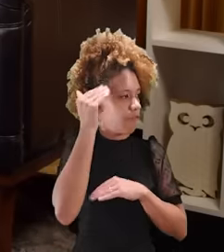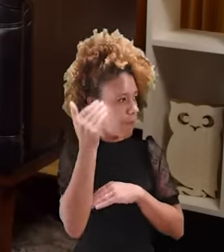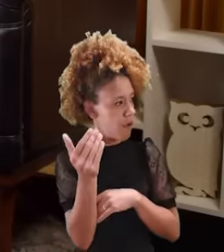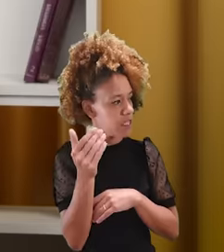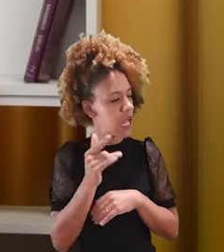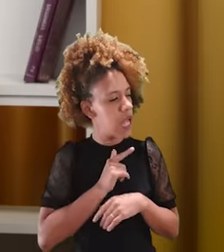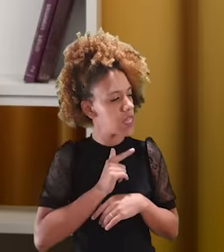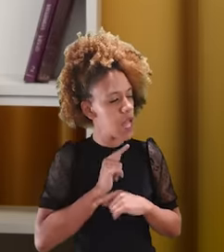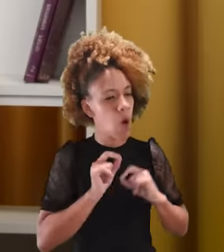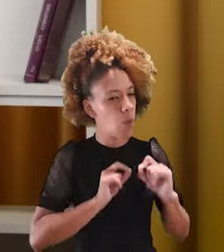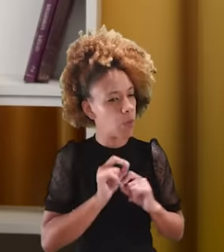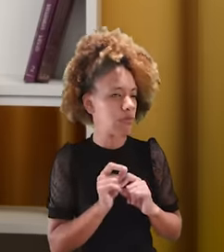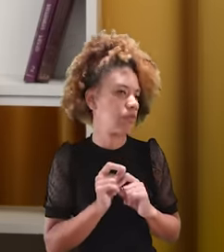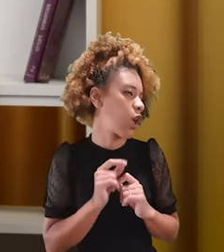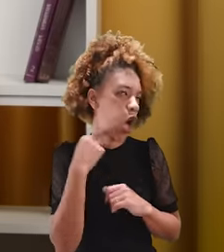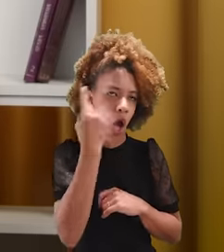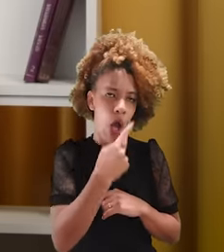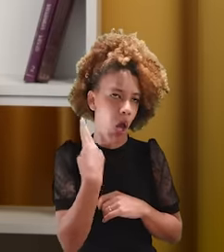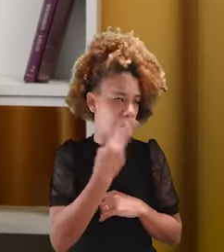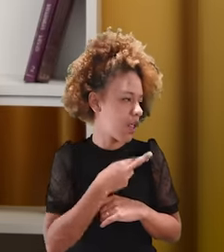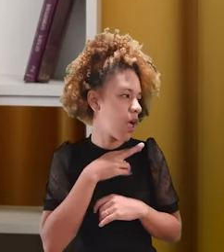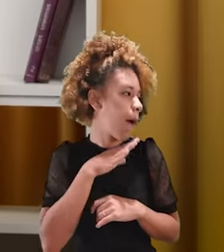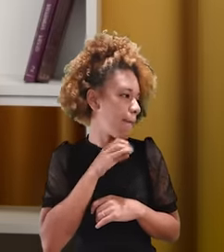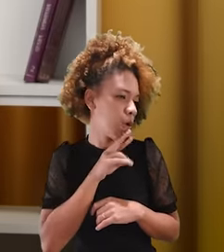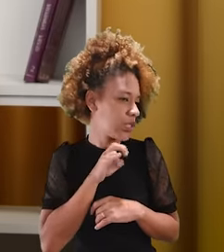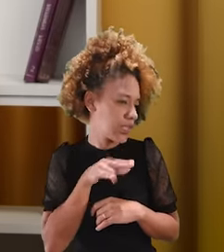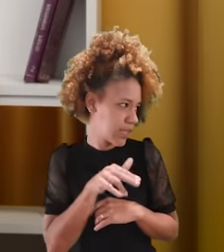tem uma coisa que você assim eu poderia ficar horas falando da Bozena uhum inclusive esse